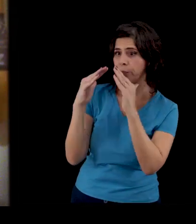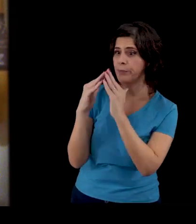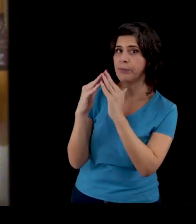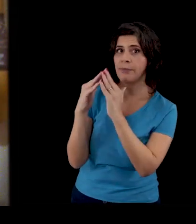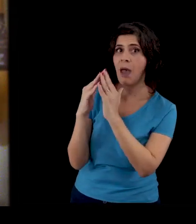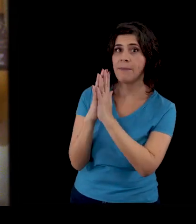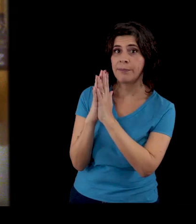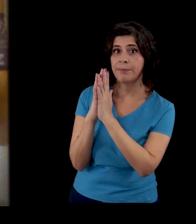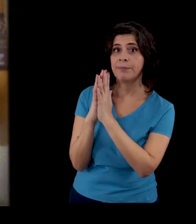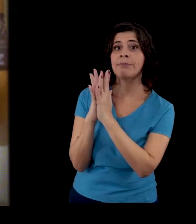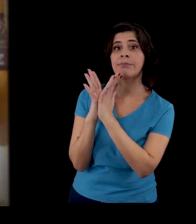junta a palma,